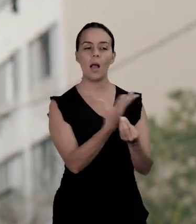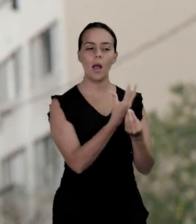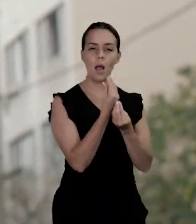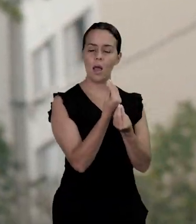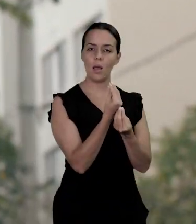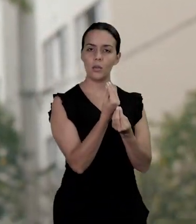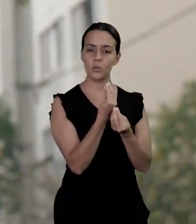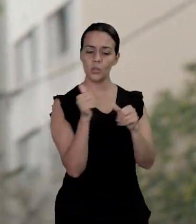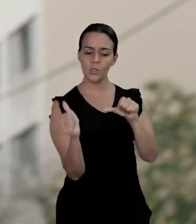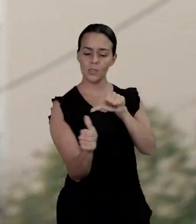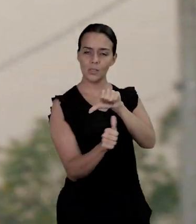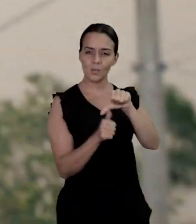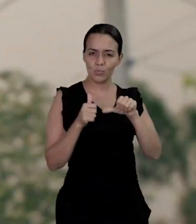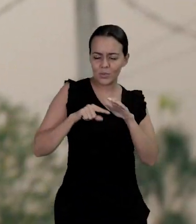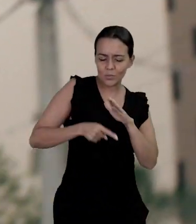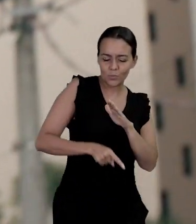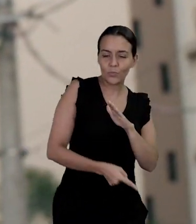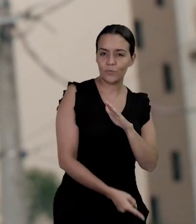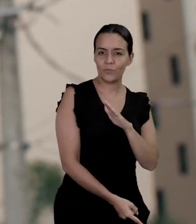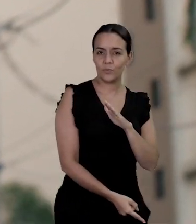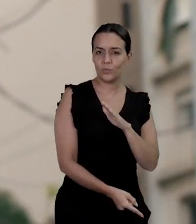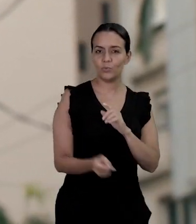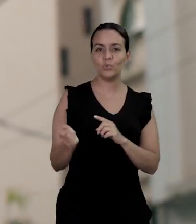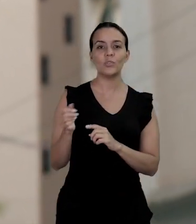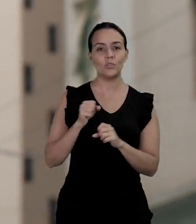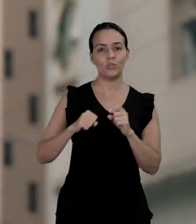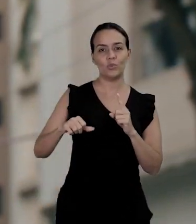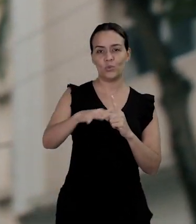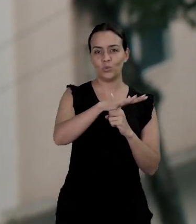que os nossos ofícios estão passando na sociedade hiperconectada.